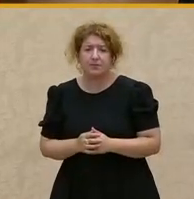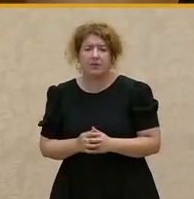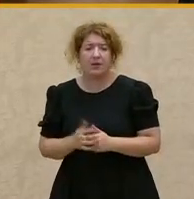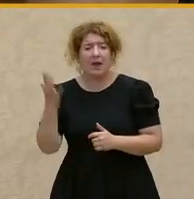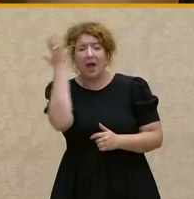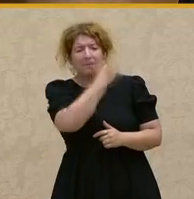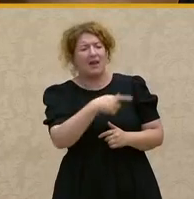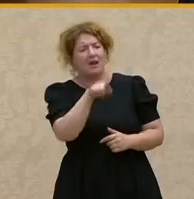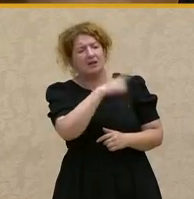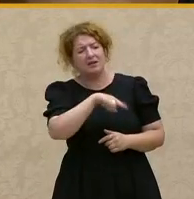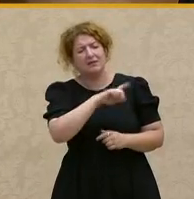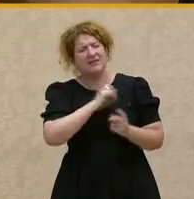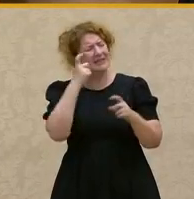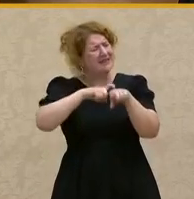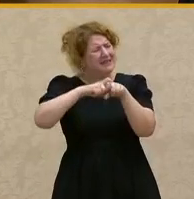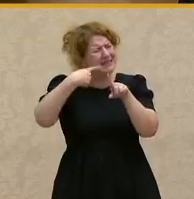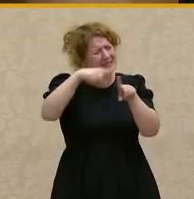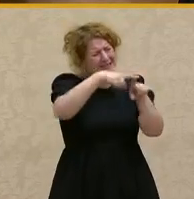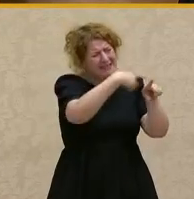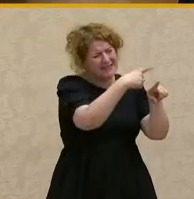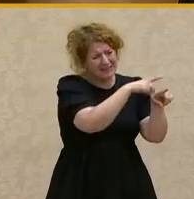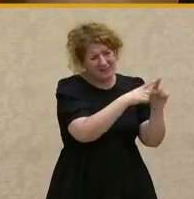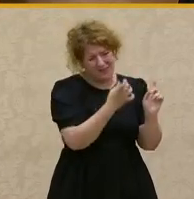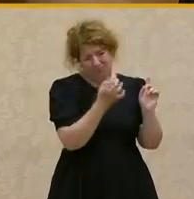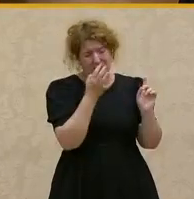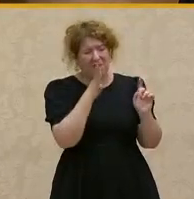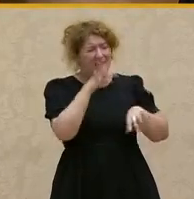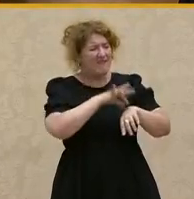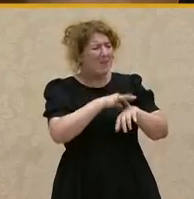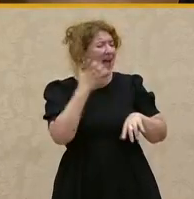la cantidad de etiologías, en su gran mayoría son enfermedades raras, como podéis ver,